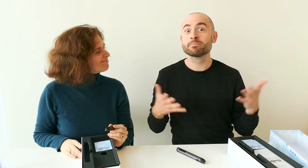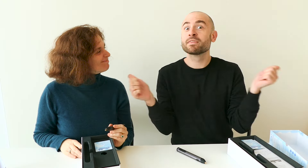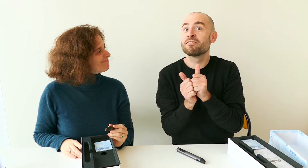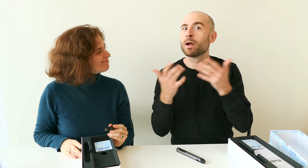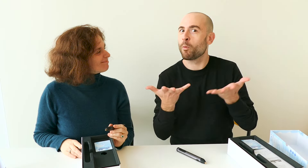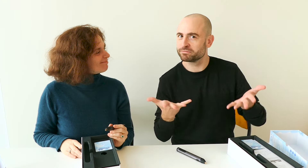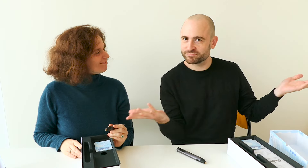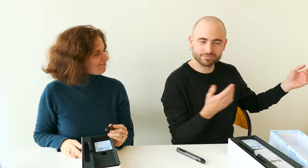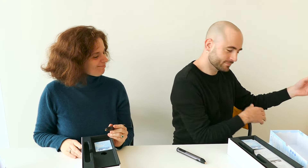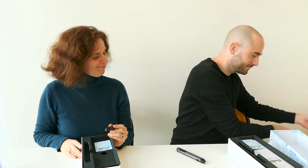Avec quoi est-ce qu'on les utilise ?